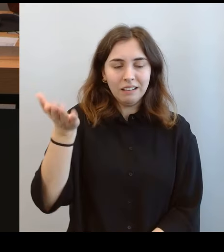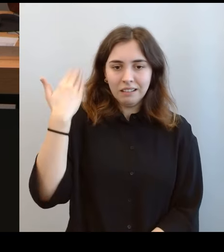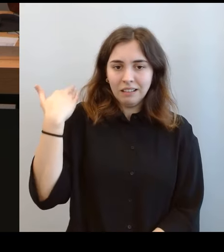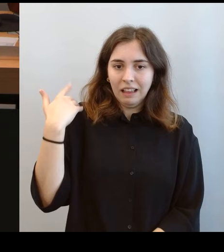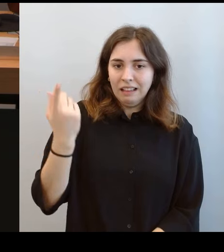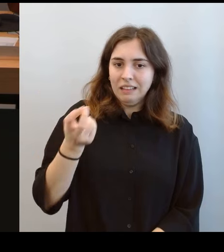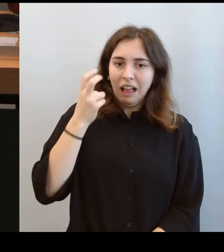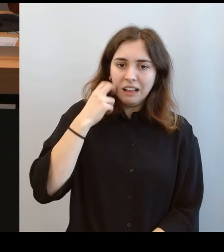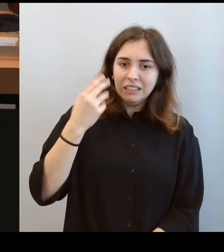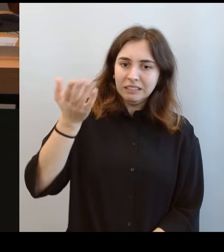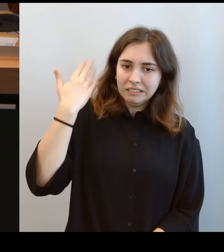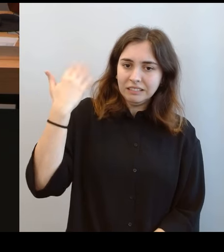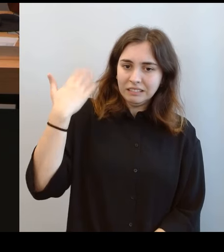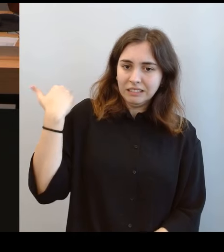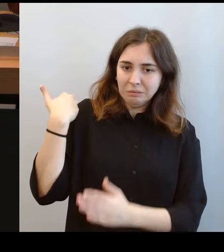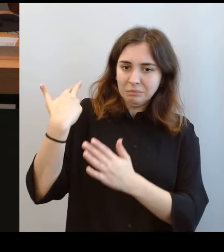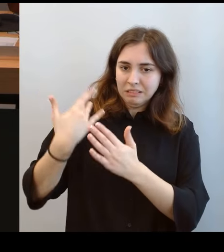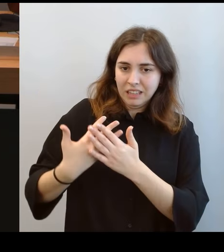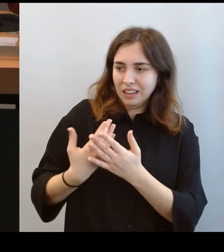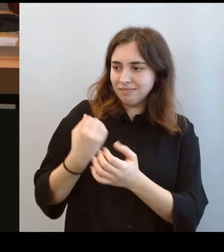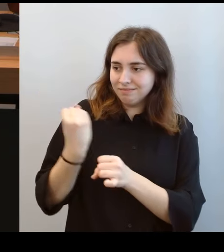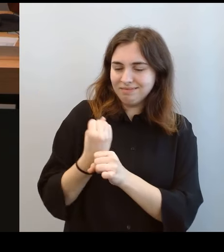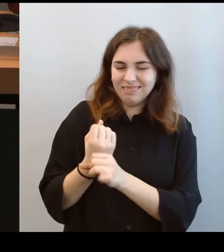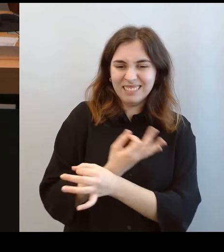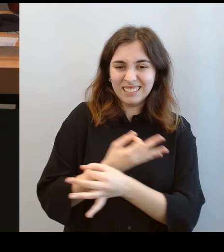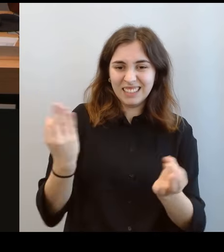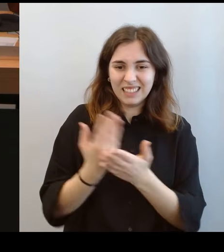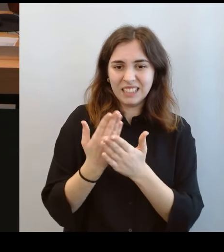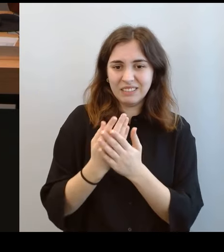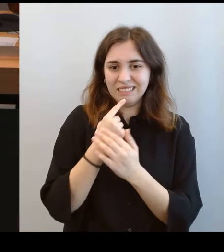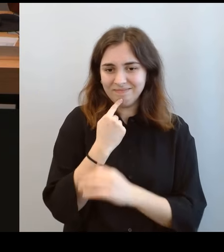Neben einer Aneinanderreihung von vermeintlichen ursächlichen Gründen